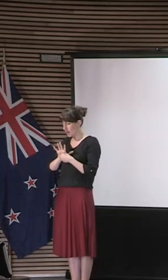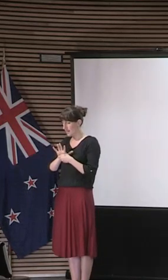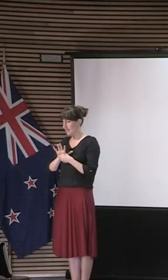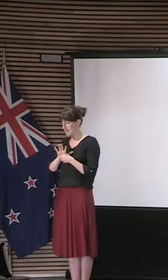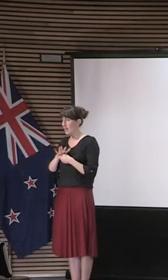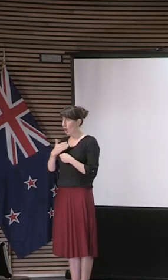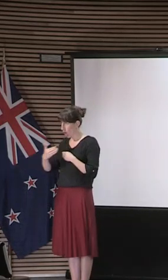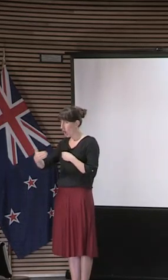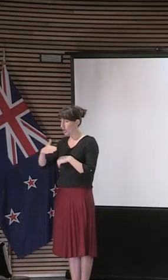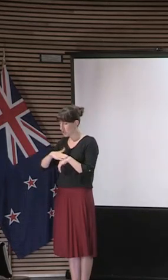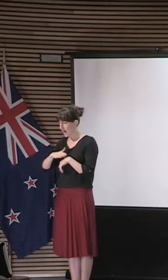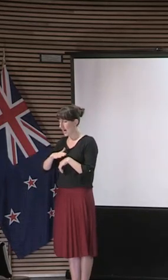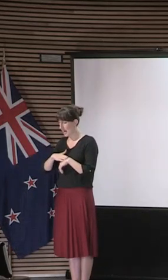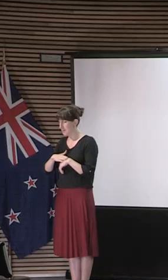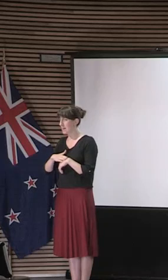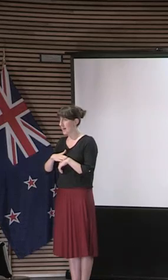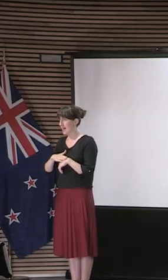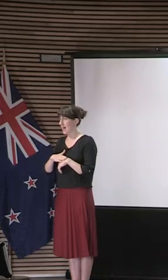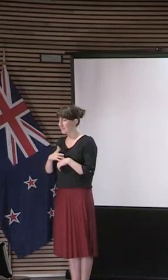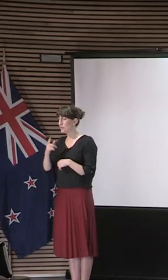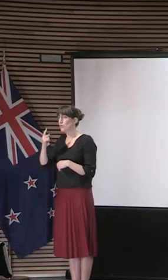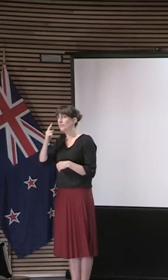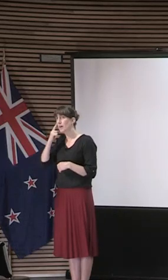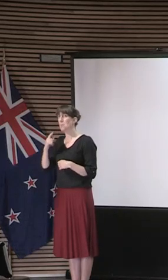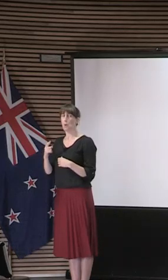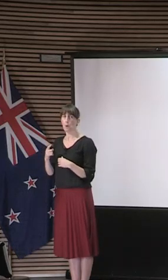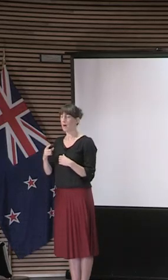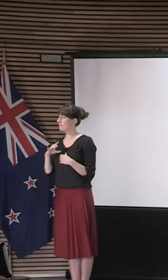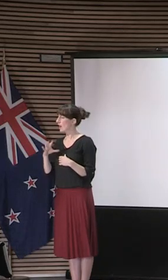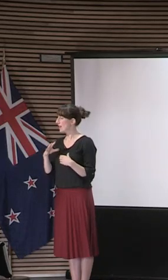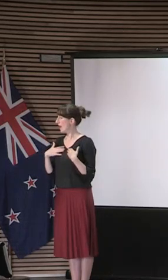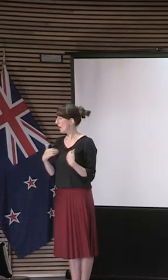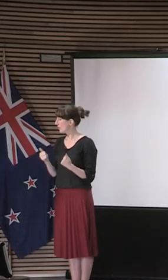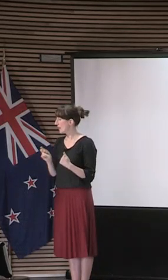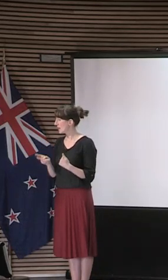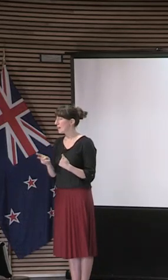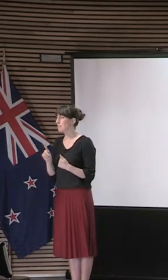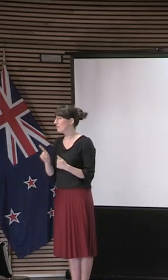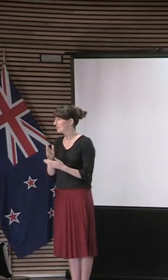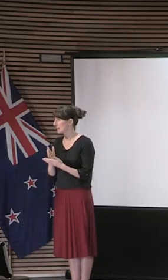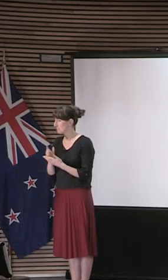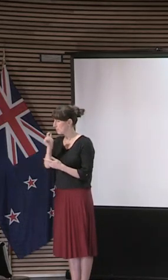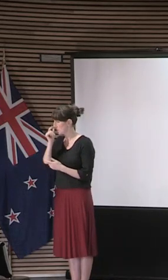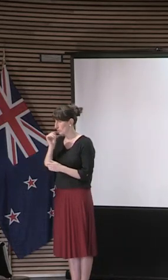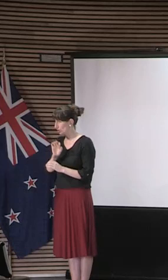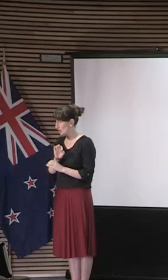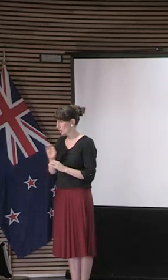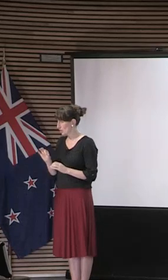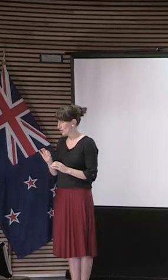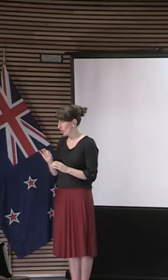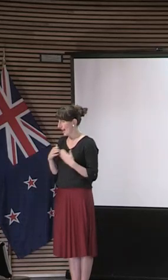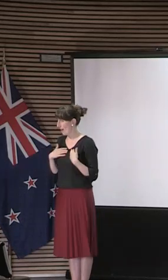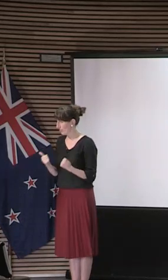Bloomfield mo tenei. Engari ko